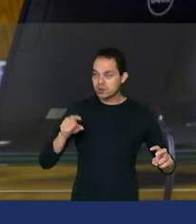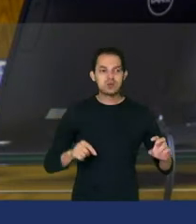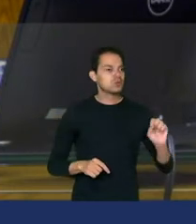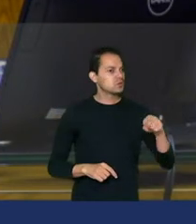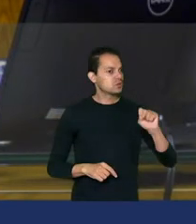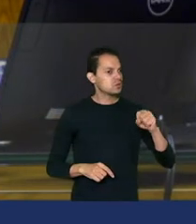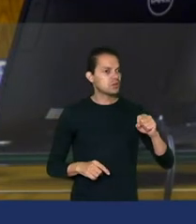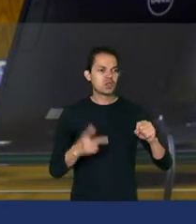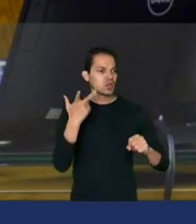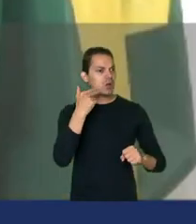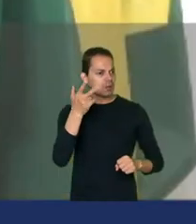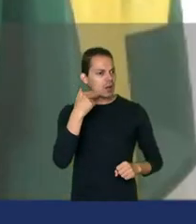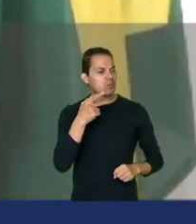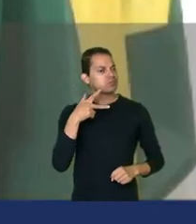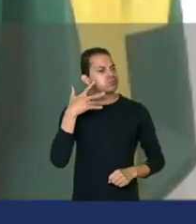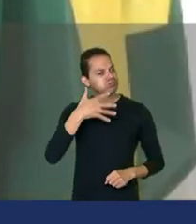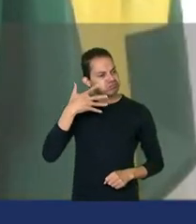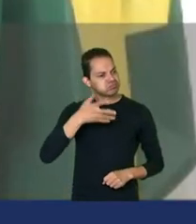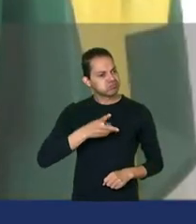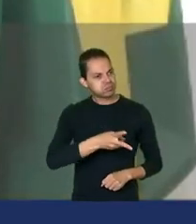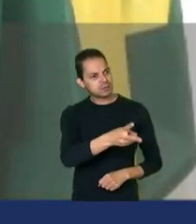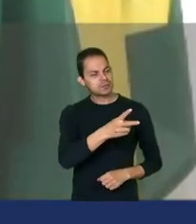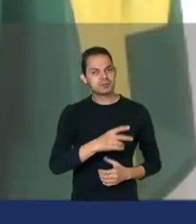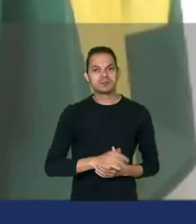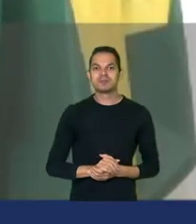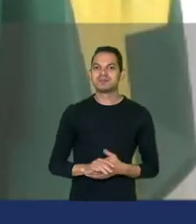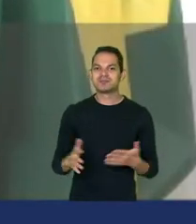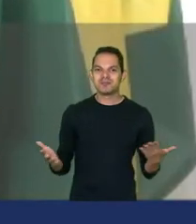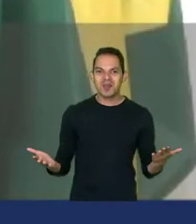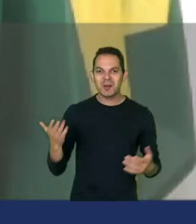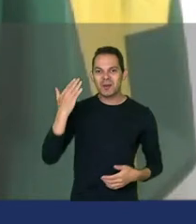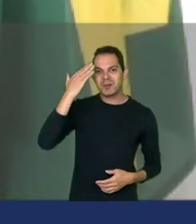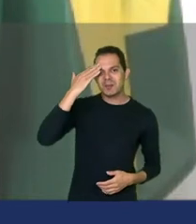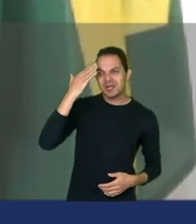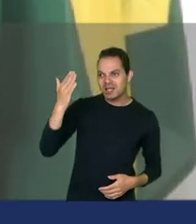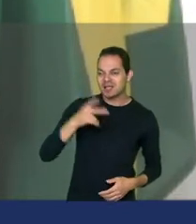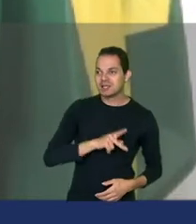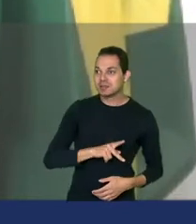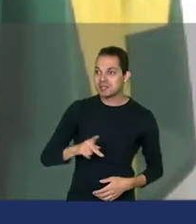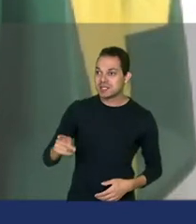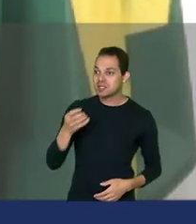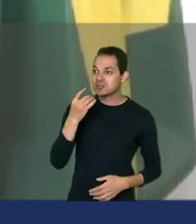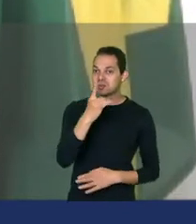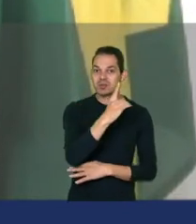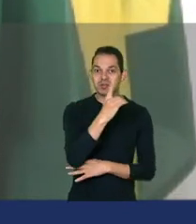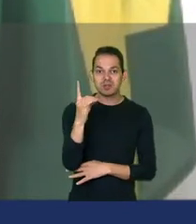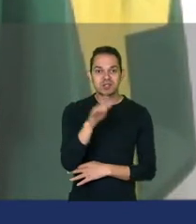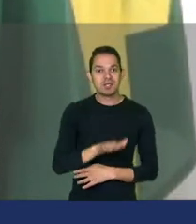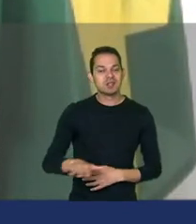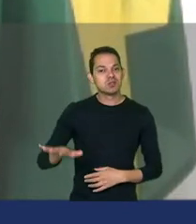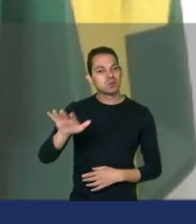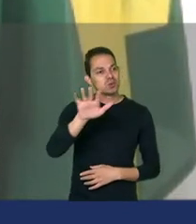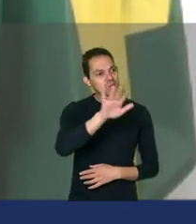UDIO? -- [PRESIDENTE]: CHEGOU, ESTÁ NORMAL, PODE FALAR, DEPUTADA. [DEPUTADA]: GENTE, OBRIGADA. PRESIDENTE, BOM DIA,